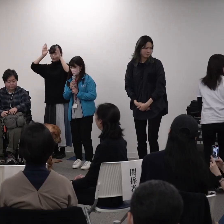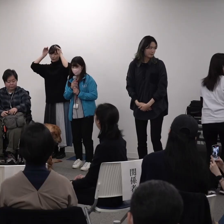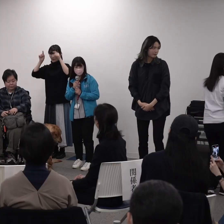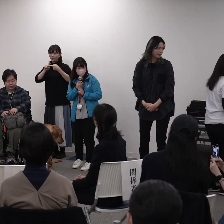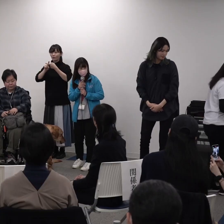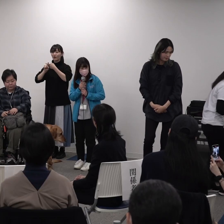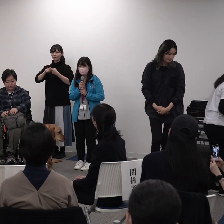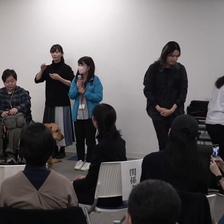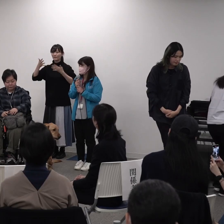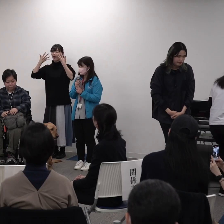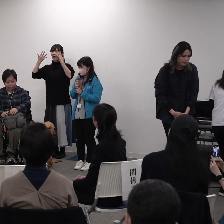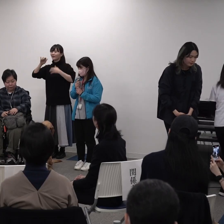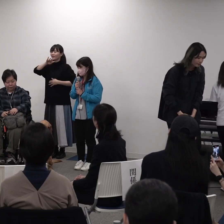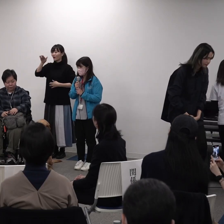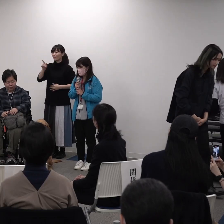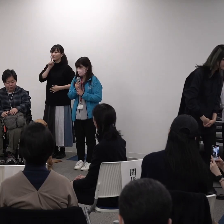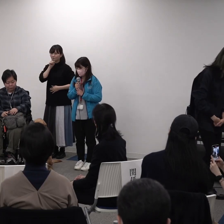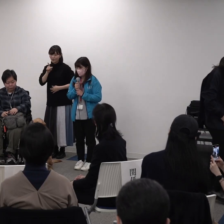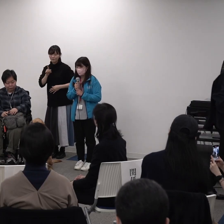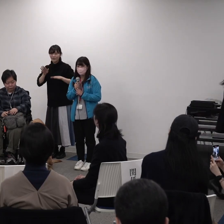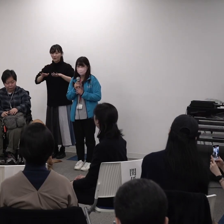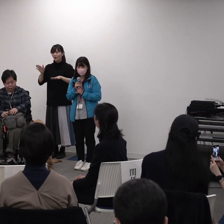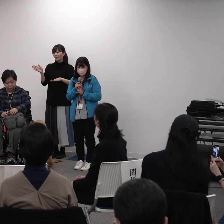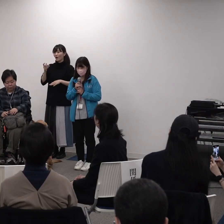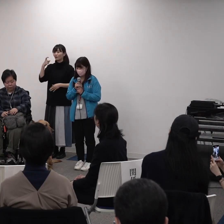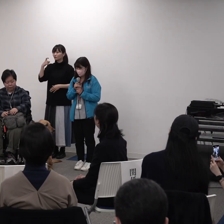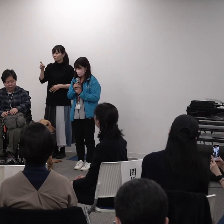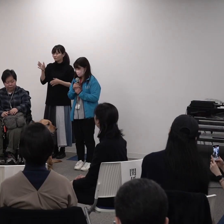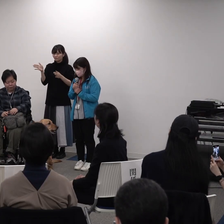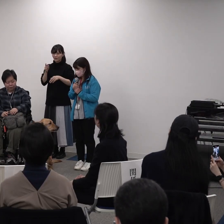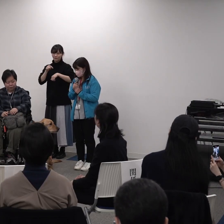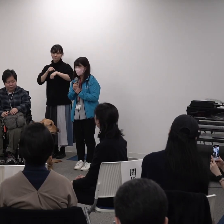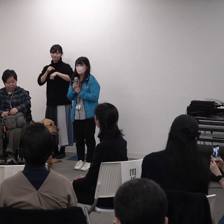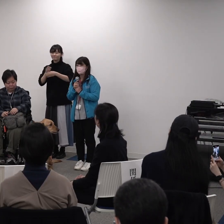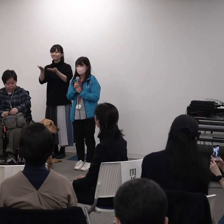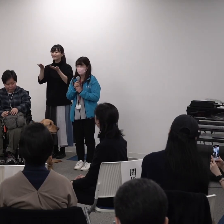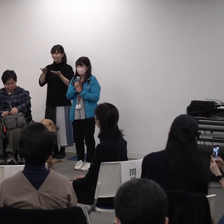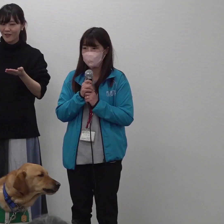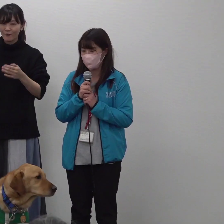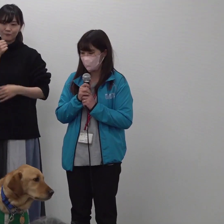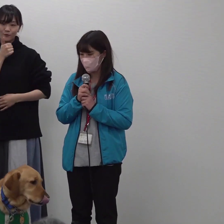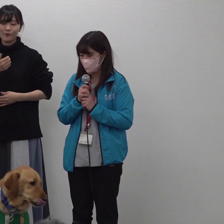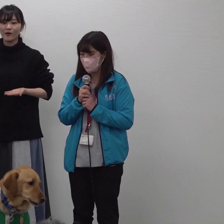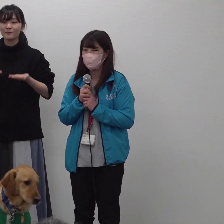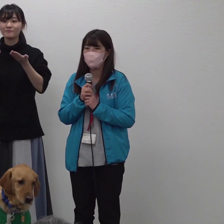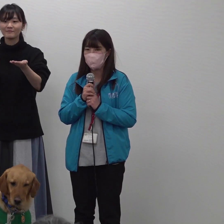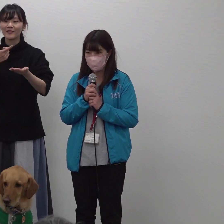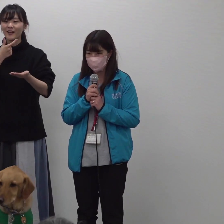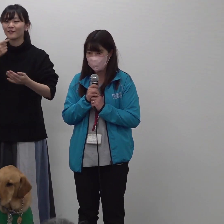今から10分程度お時間いただきまして介助犬の仕事を簡単に紹介 させていただきたいと思います